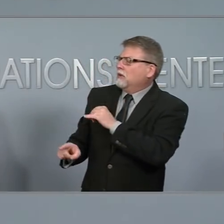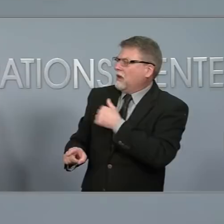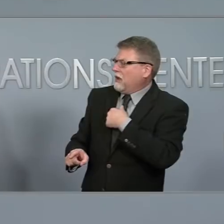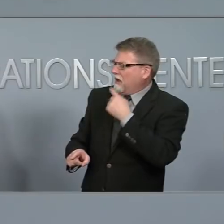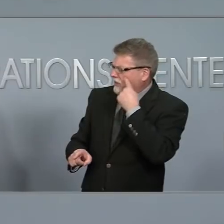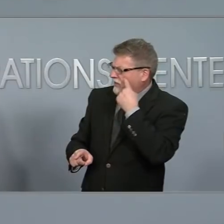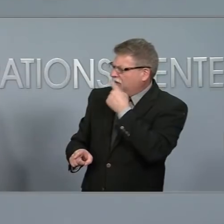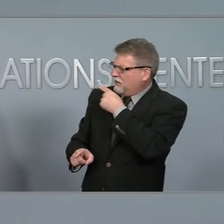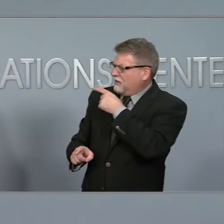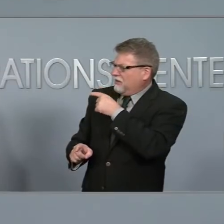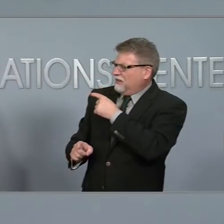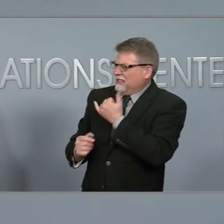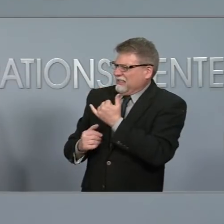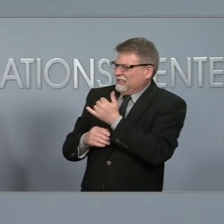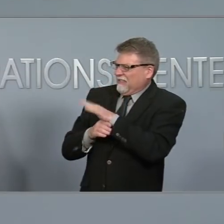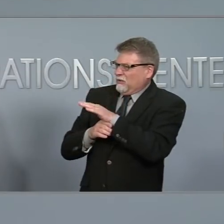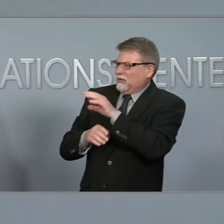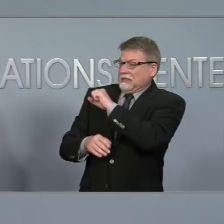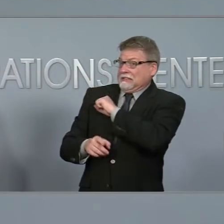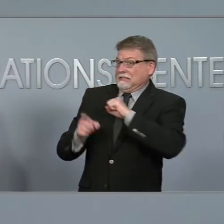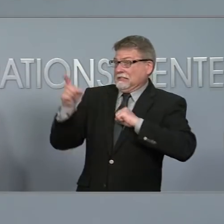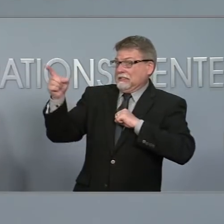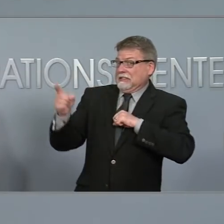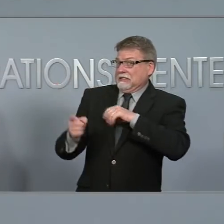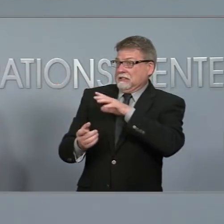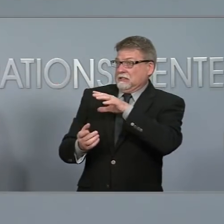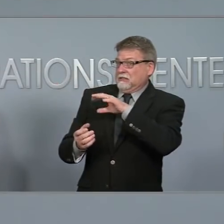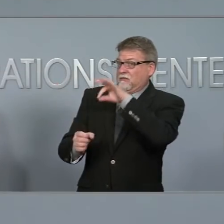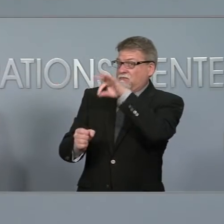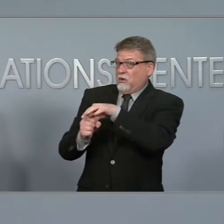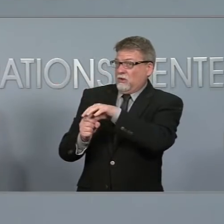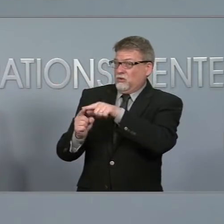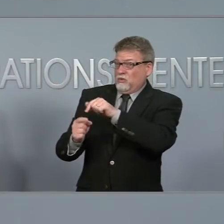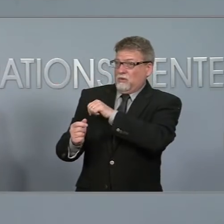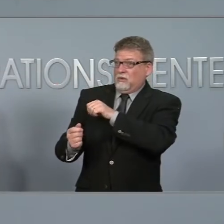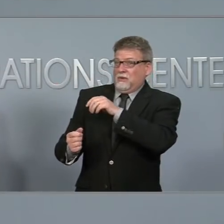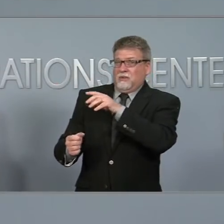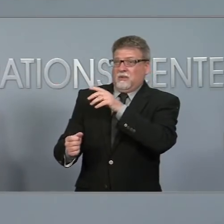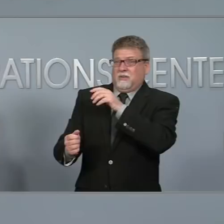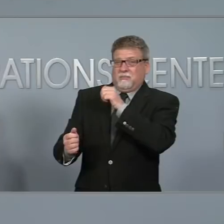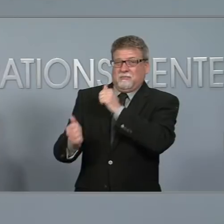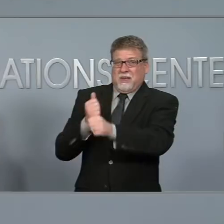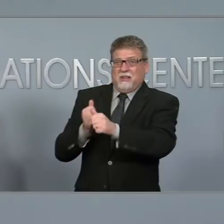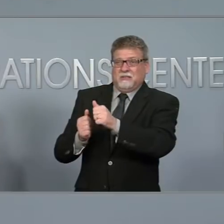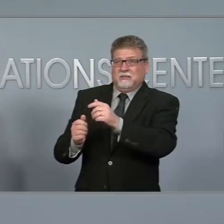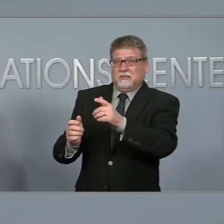creo que la mayoría de las Juntas directivas escolares lo